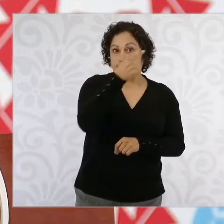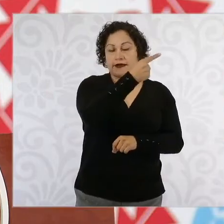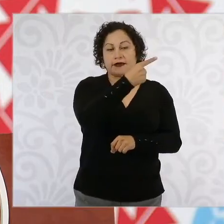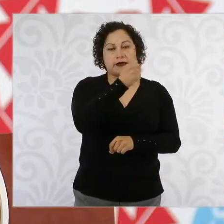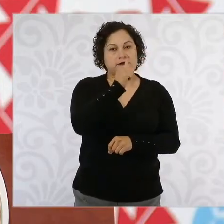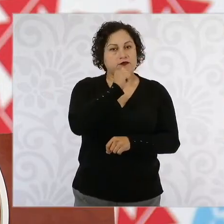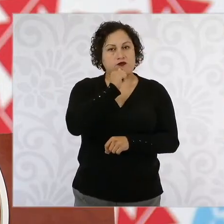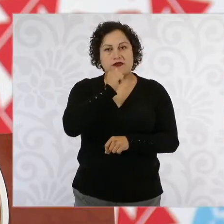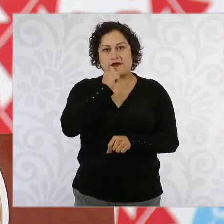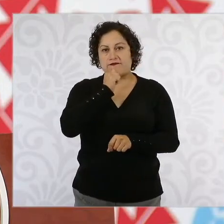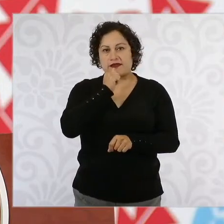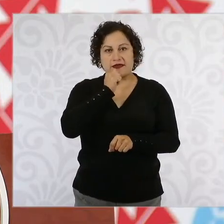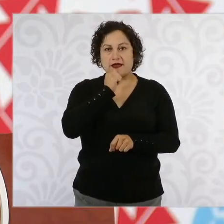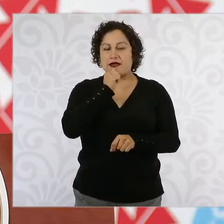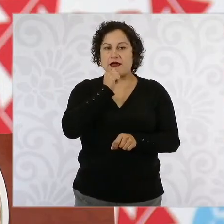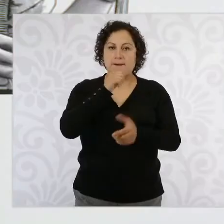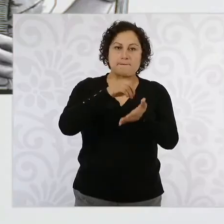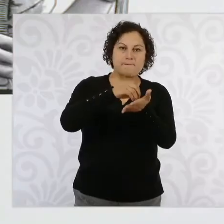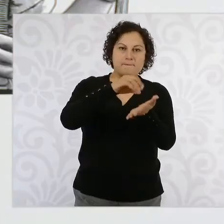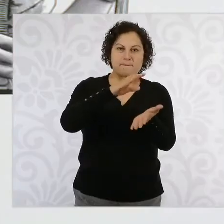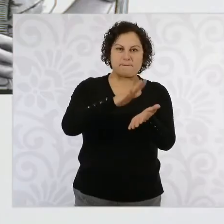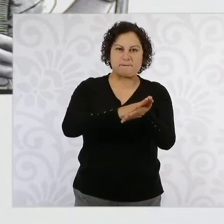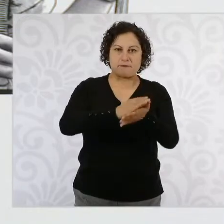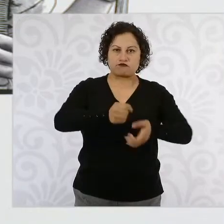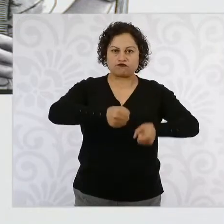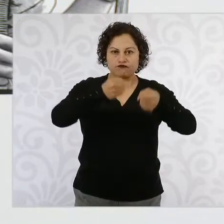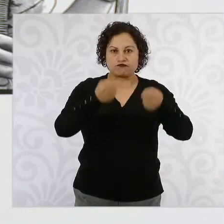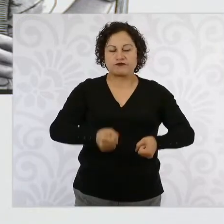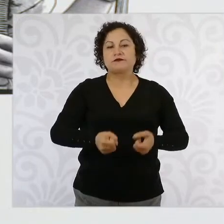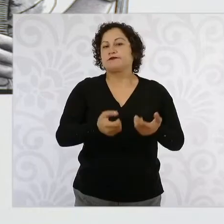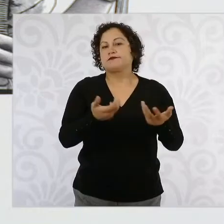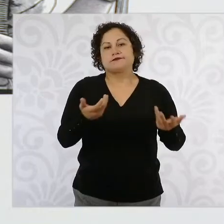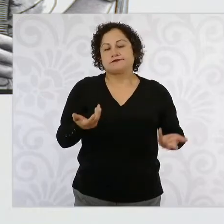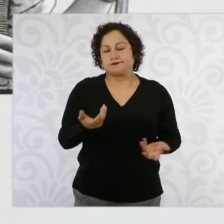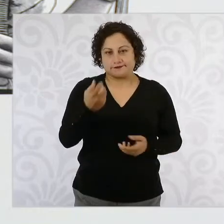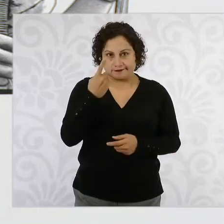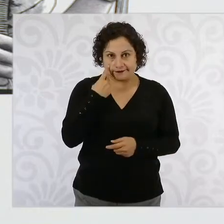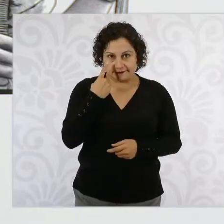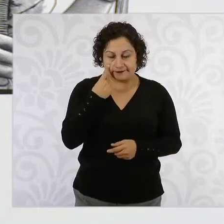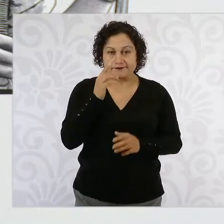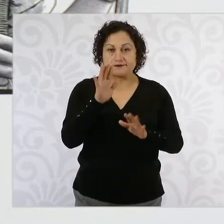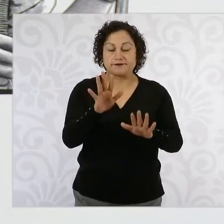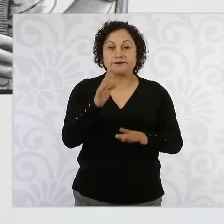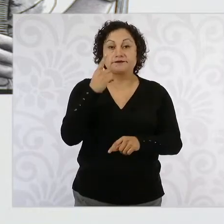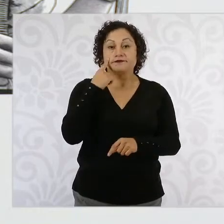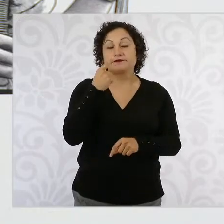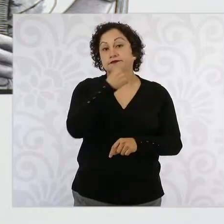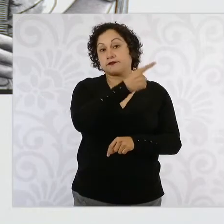la mayoría del equipo bueno la gran mayoría del equipo de del presidente Trump tiene que